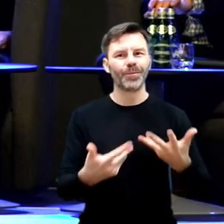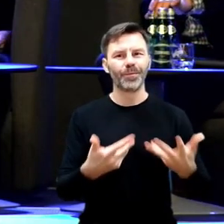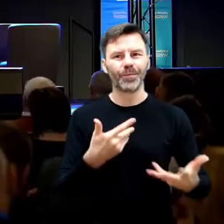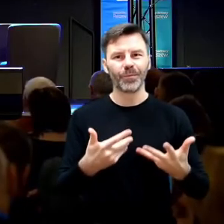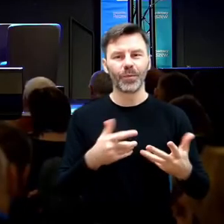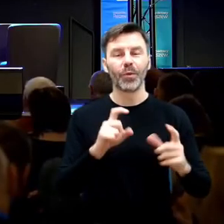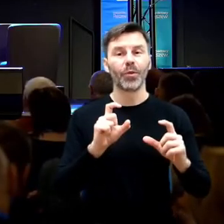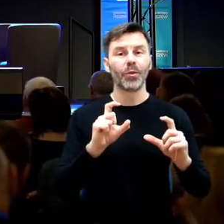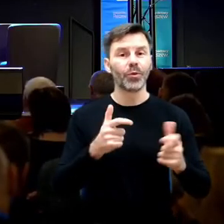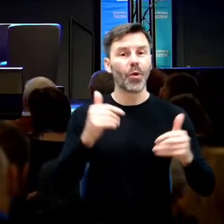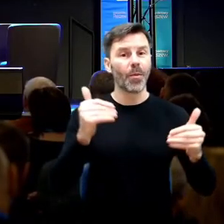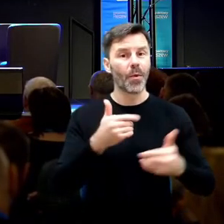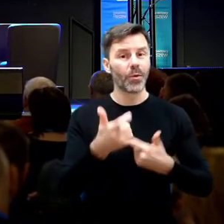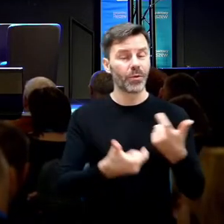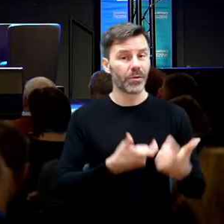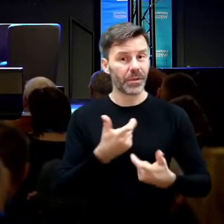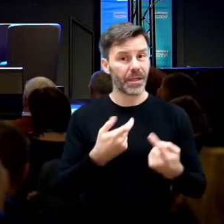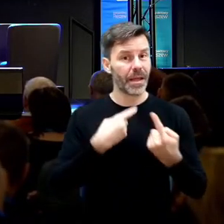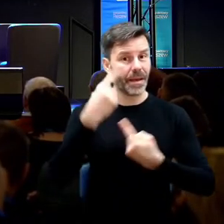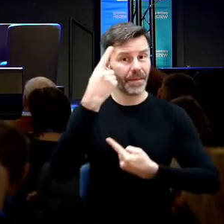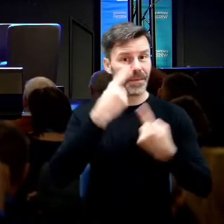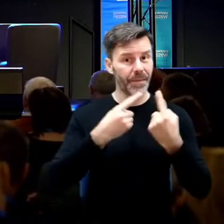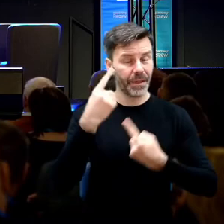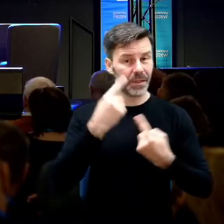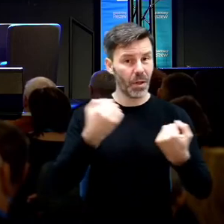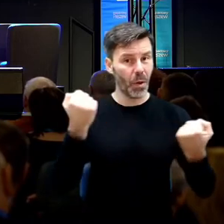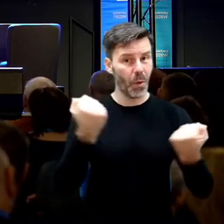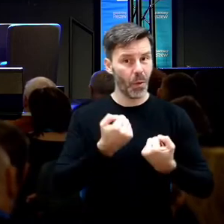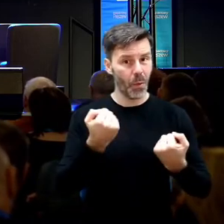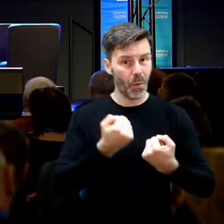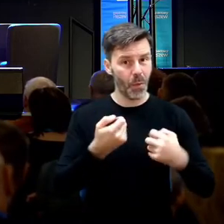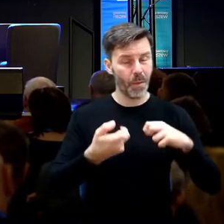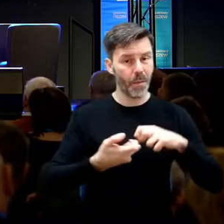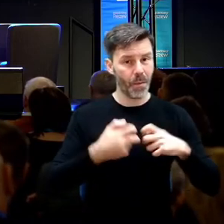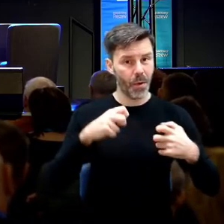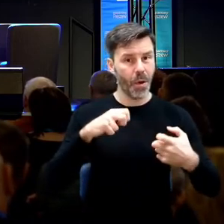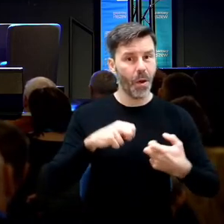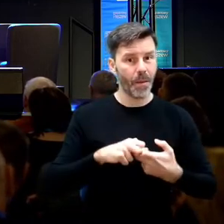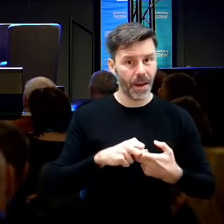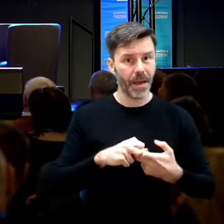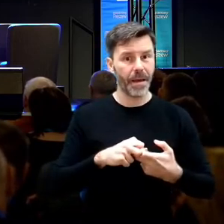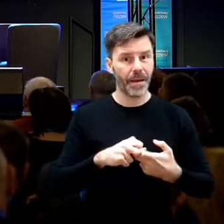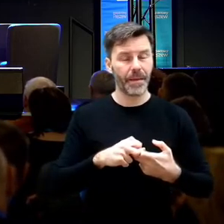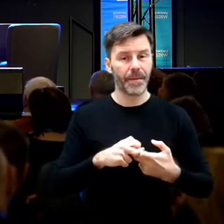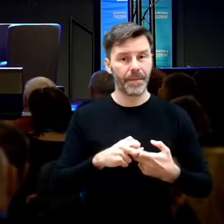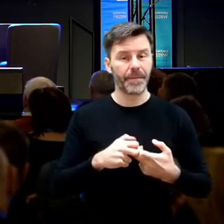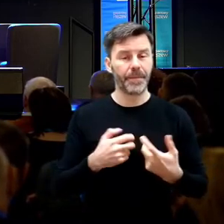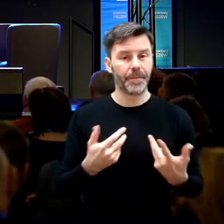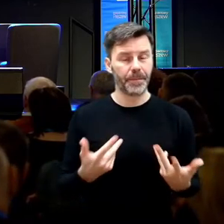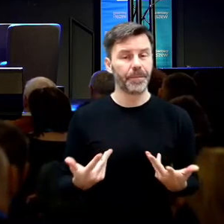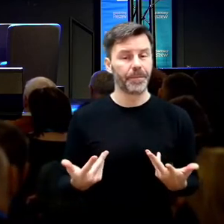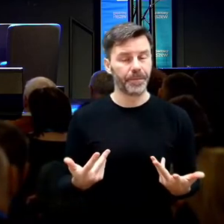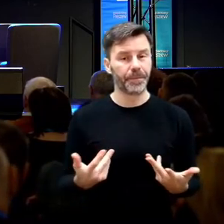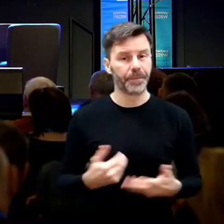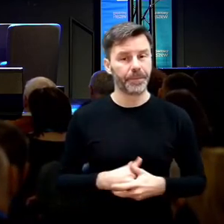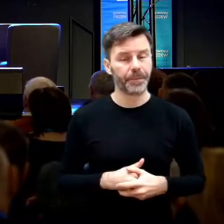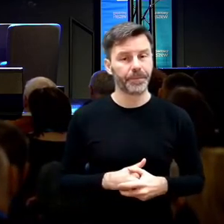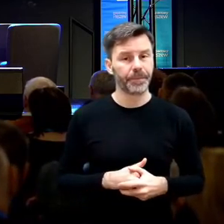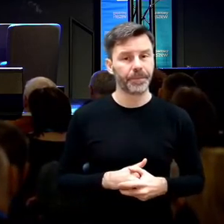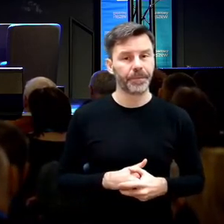myślę, że w ogromnej mierze doświadczamy możliwości,